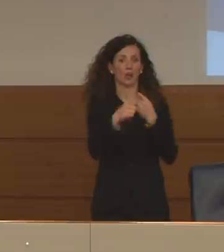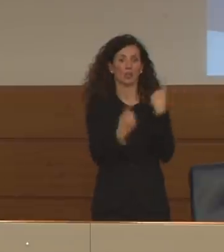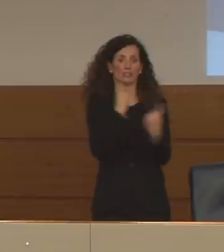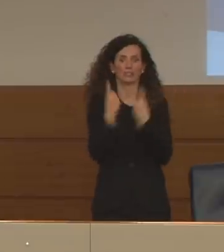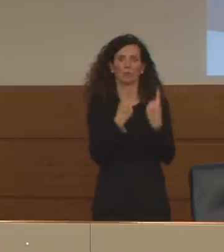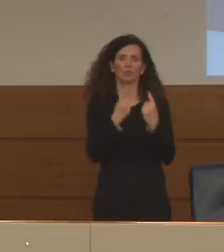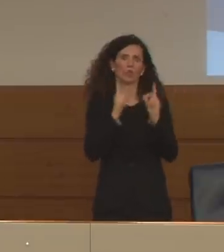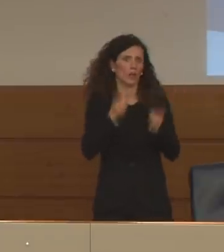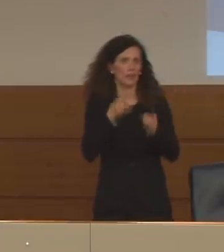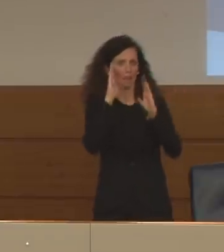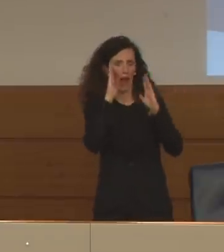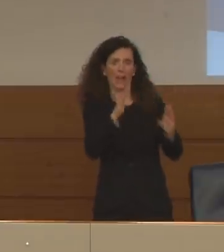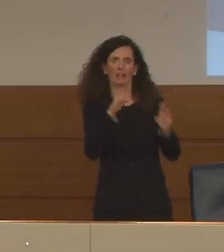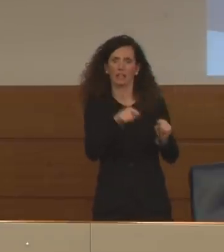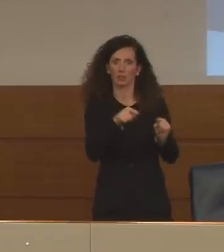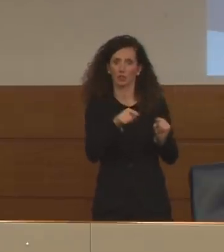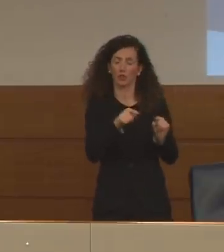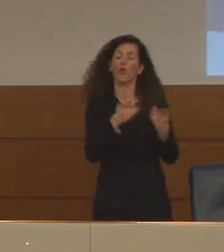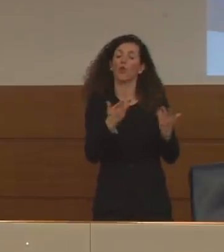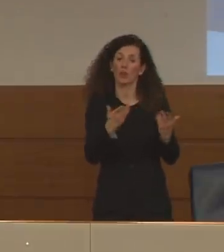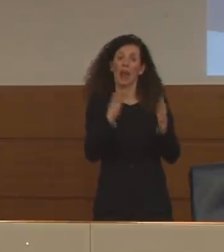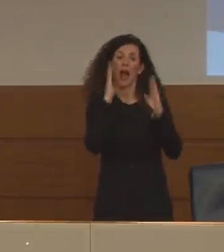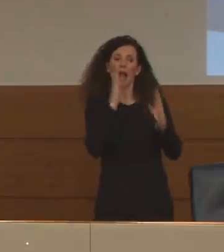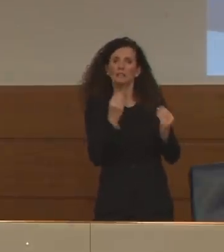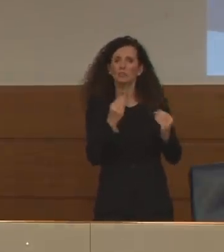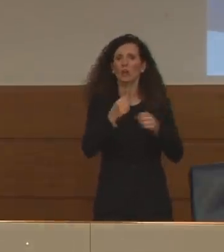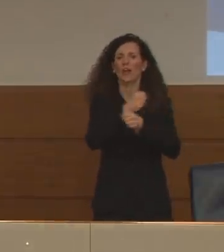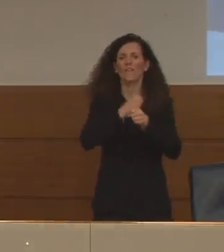la massima attenzione, anche per i farmaci vale quello che diciamo per i